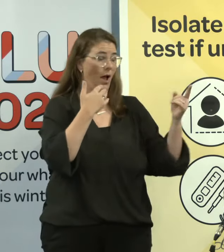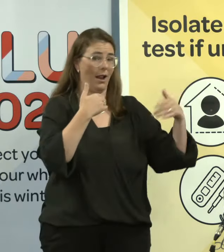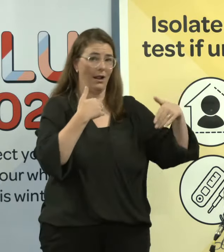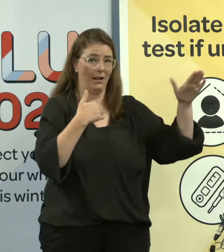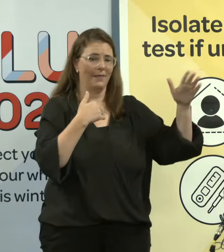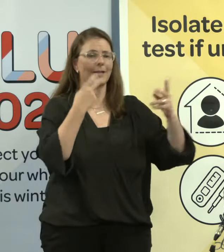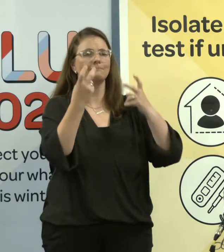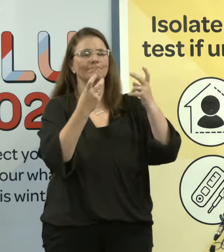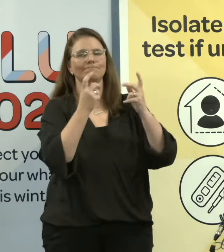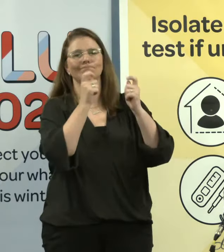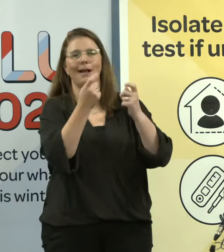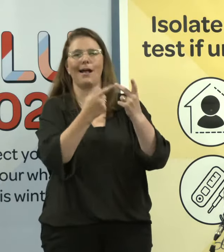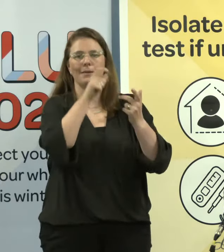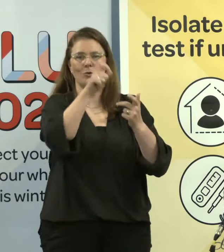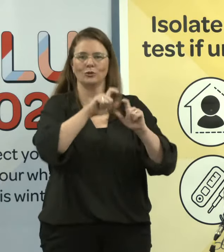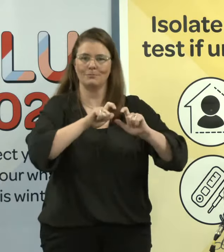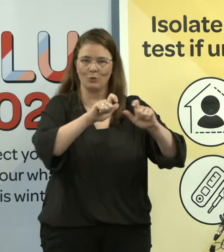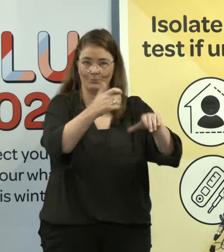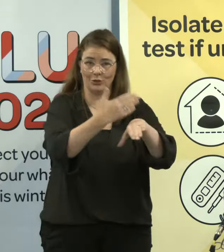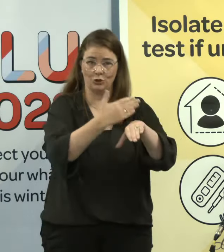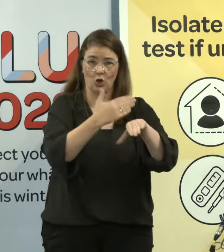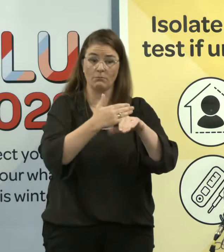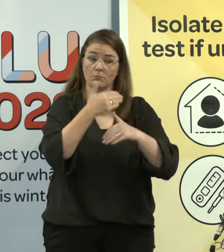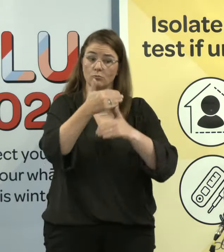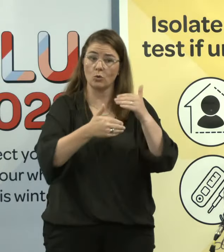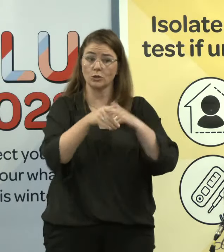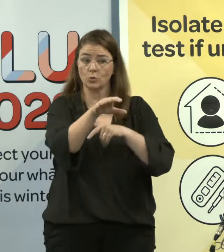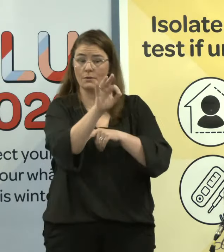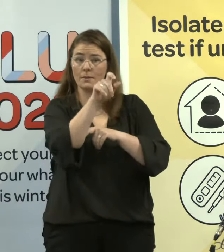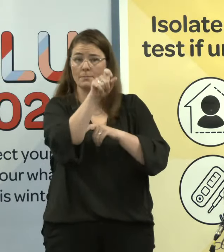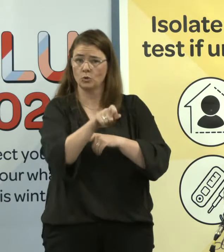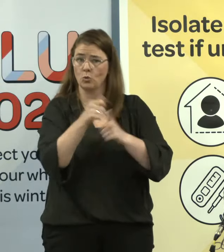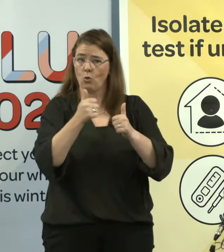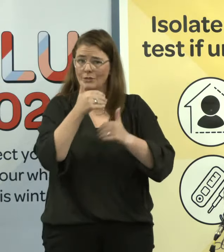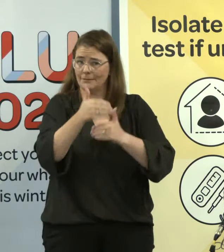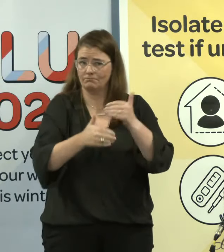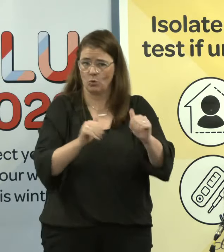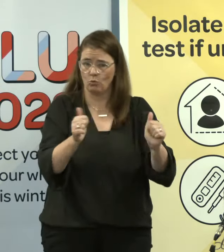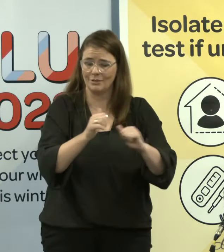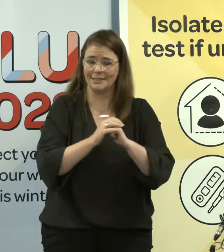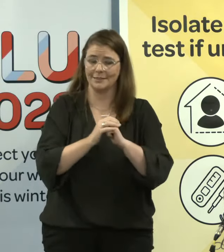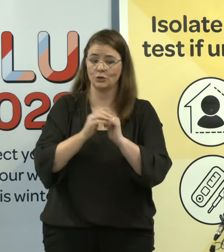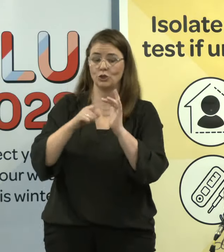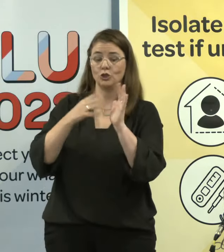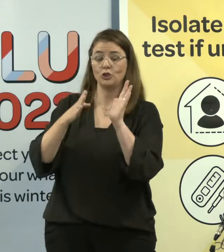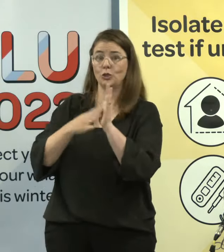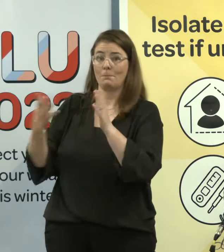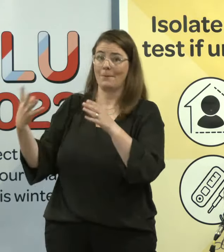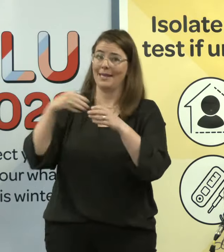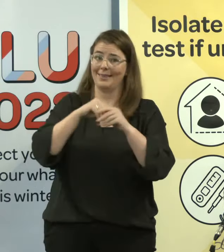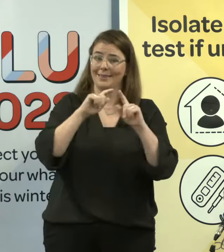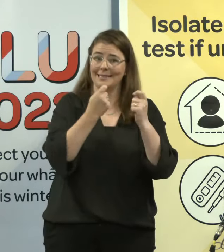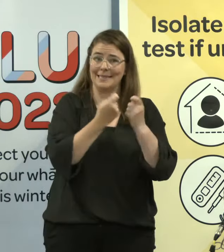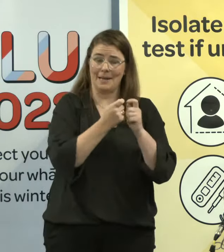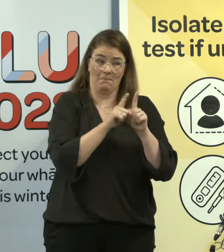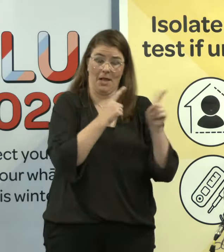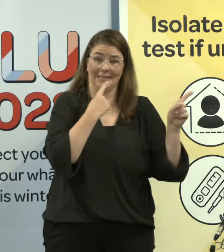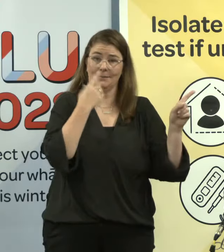ana i te Waiariki me nga Roto